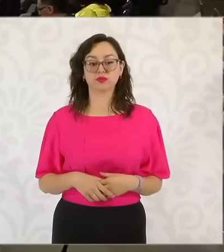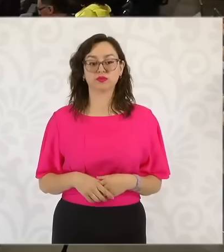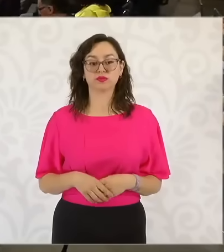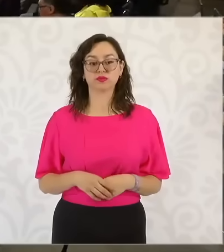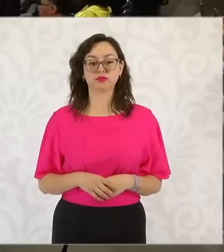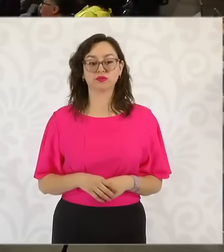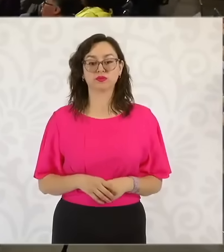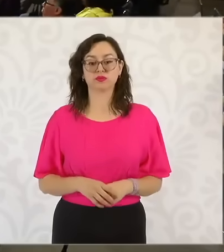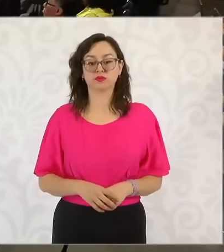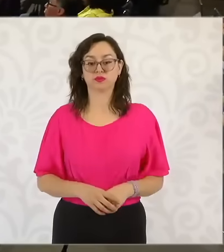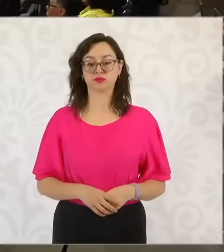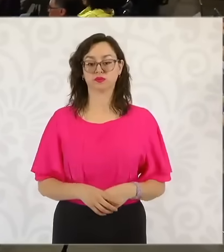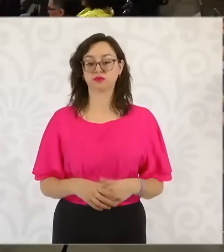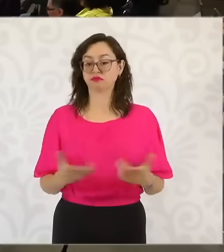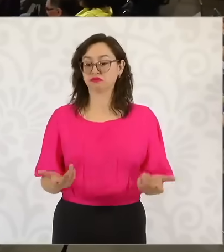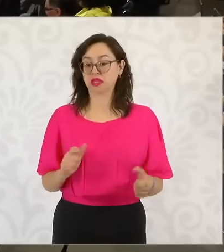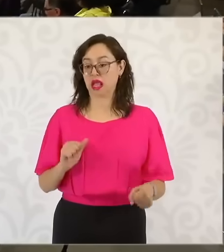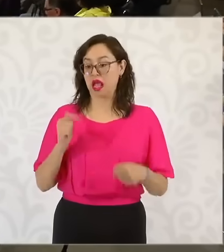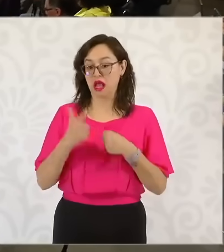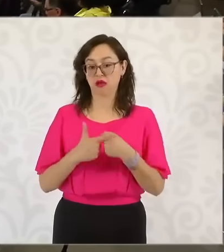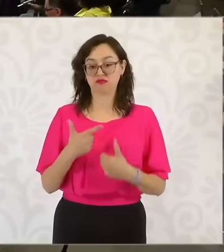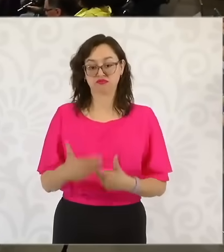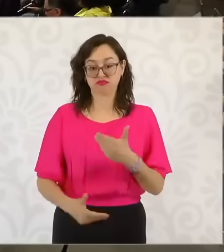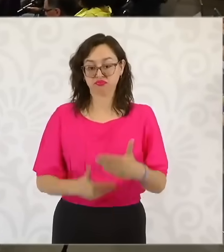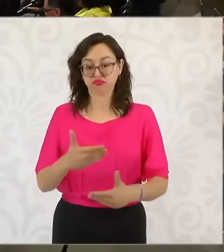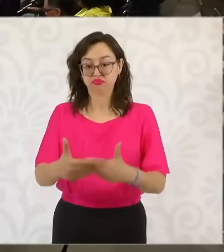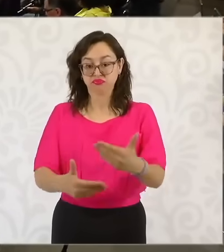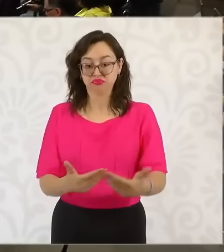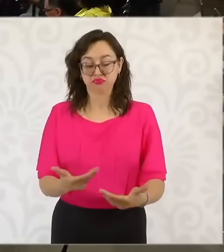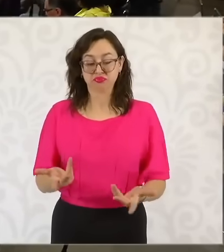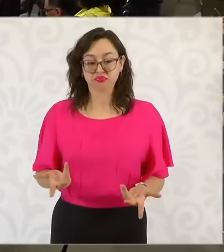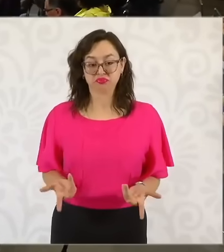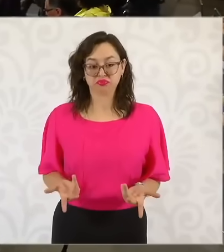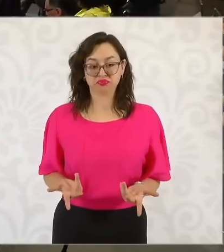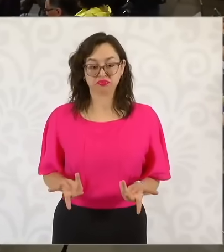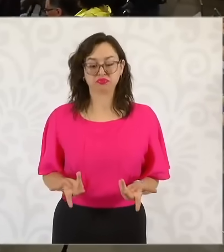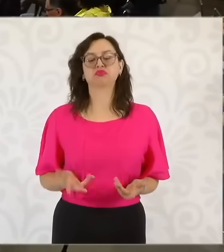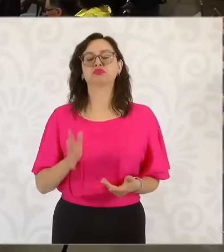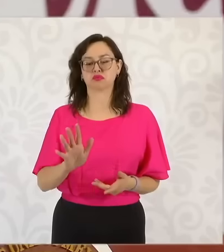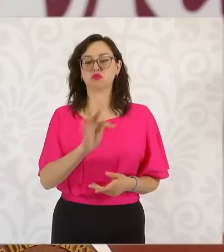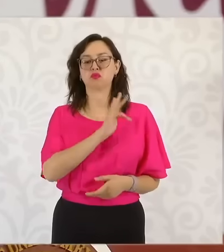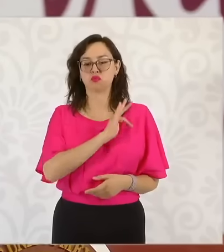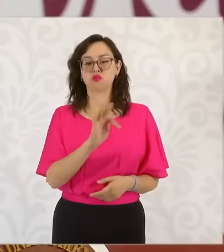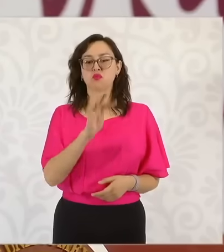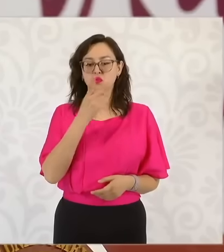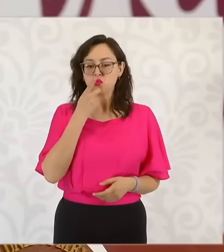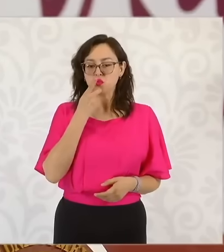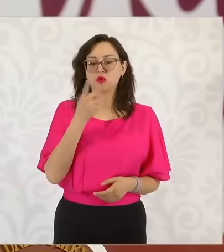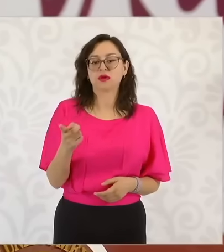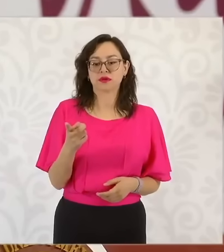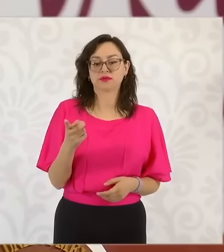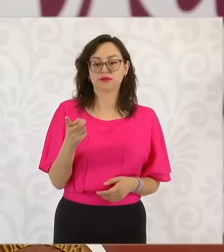sale saber si hay algún avance también en ese sentido gracias sí lo que te puedo decir es que